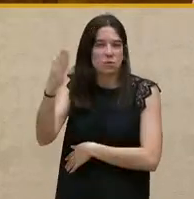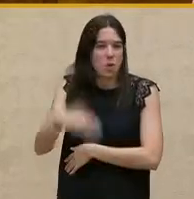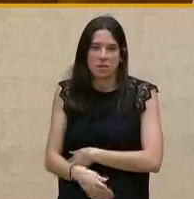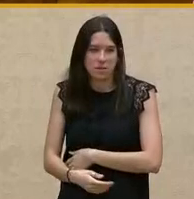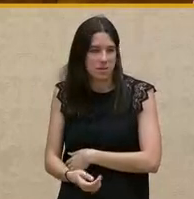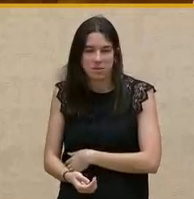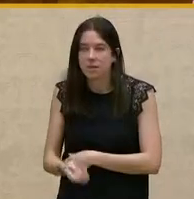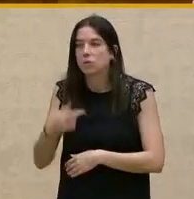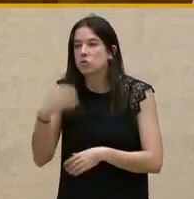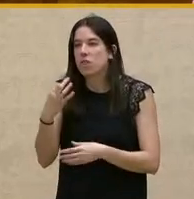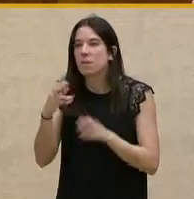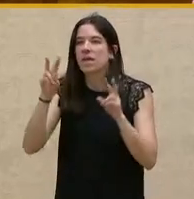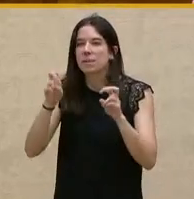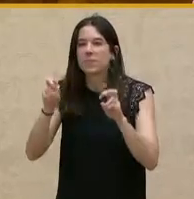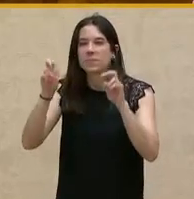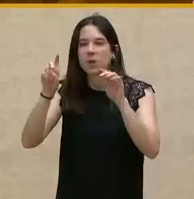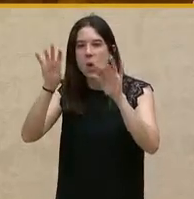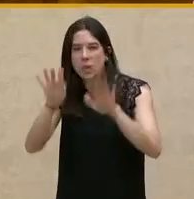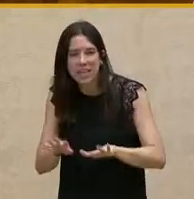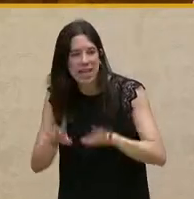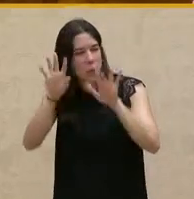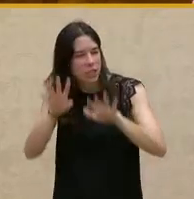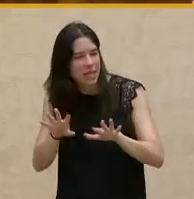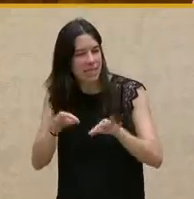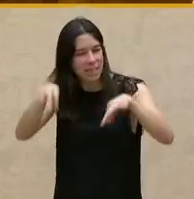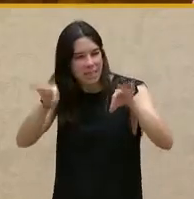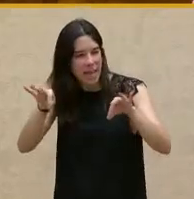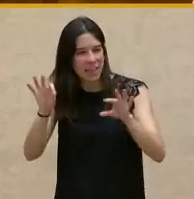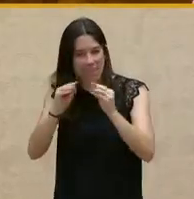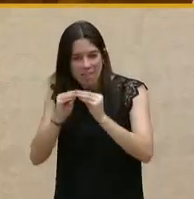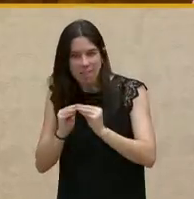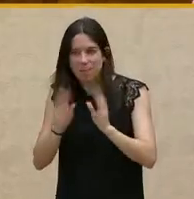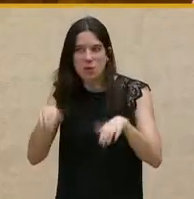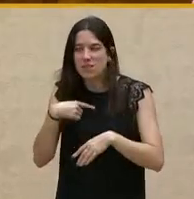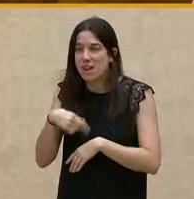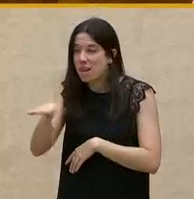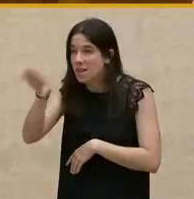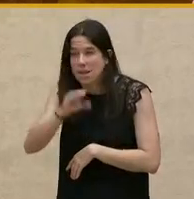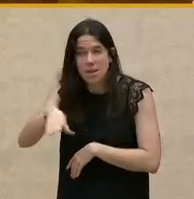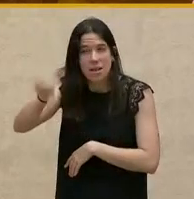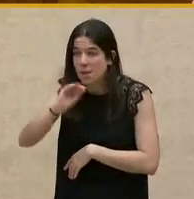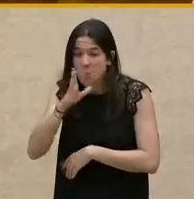Tenía que hacer cortinas, telas, pero vi que no podía seguir la temática y me pasé a peluquería.